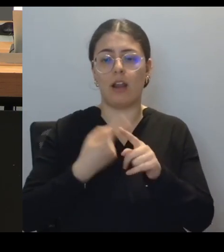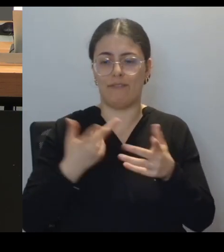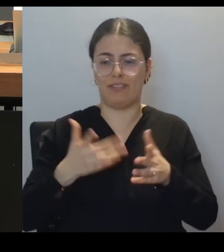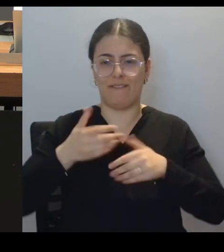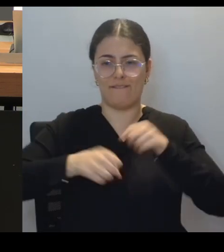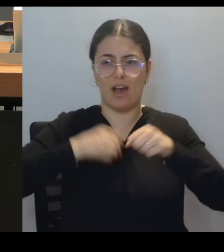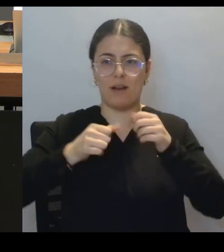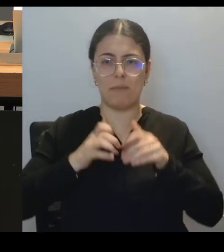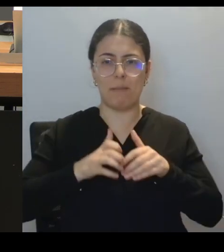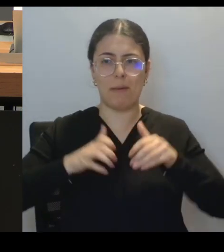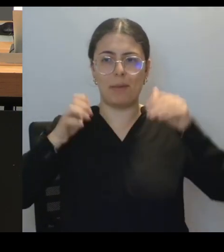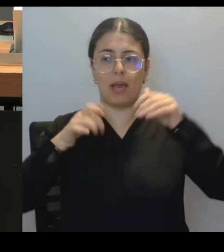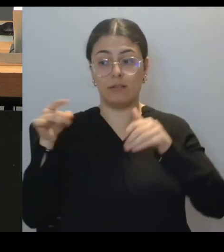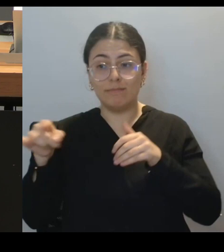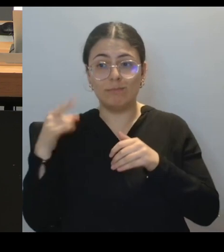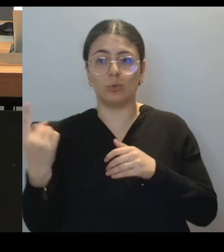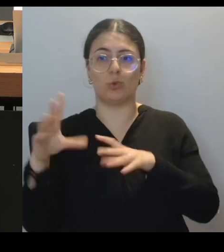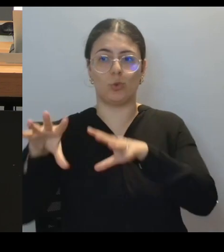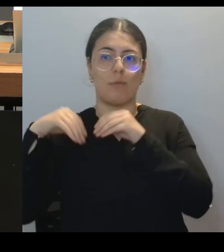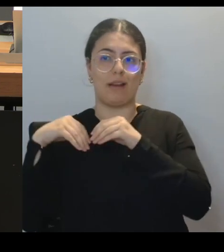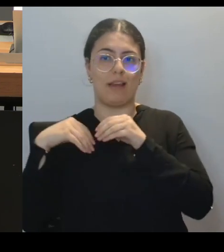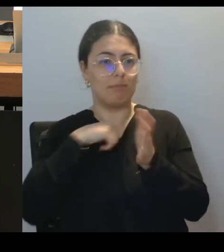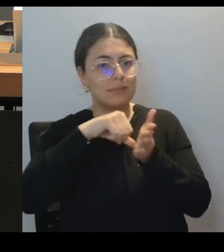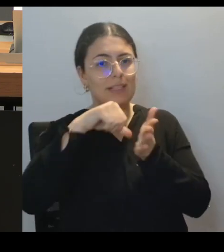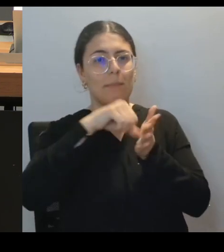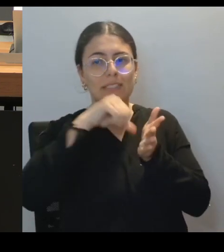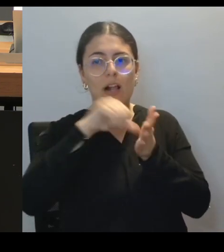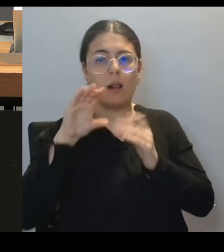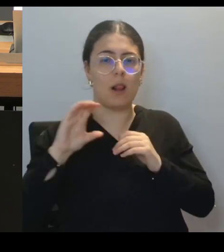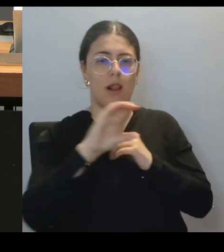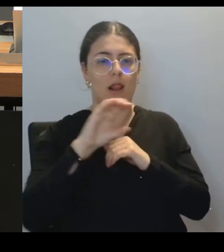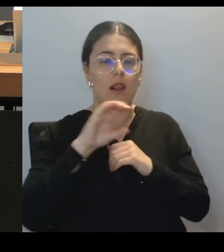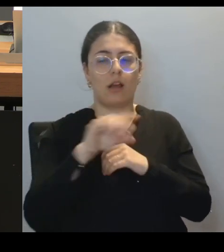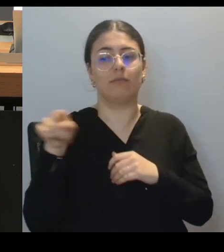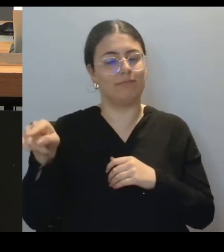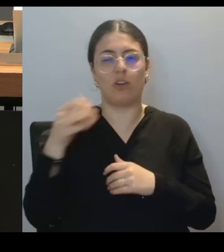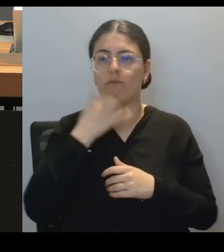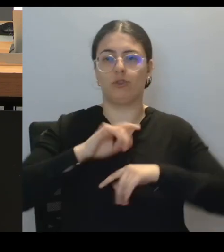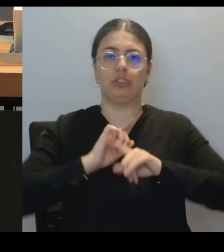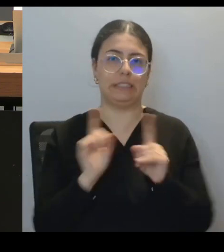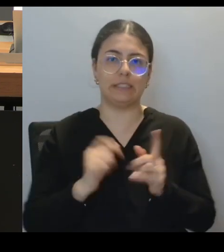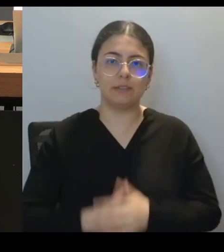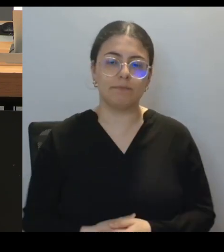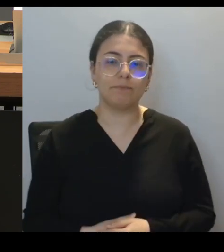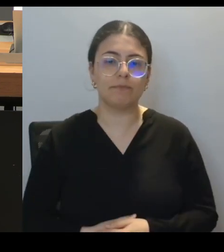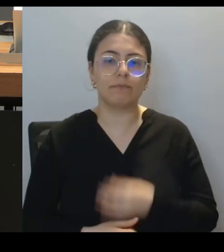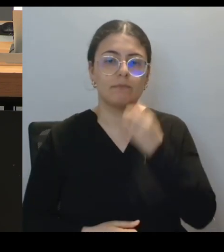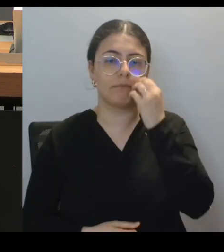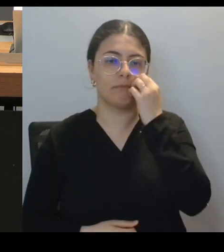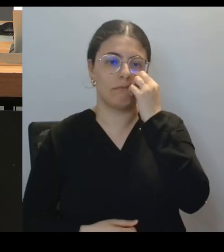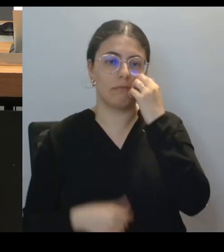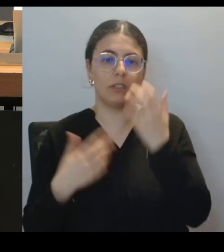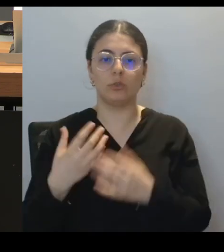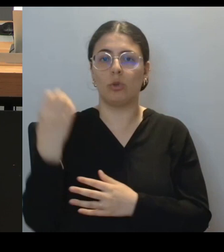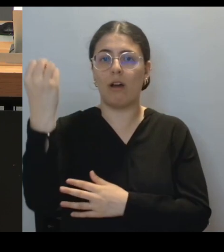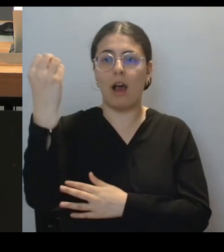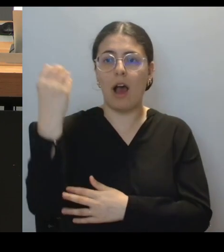Das wollen wir nicht. Gerade heute wird von der Ampel den Menschen immer mehr in die Tasche gegriffen. Immer mehr Sondersteuern, Abgaben werden verlangt.